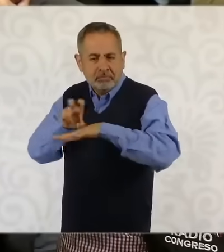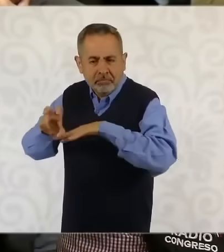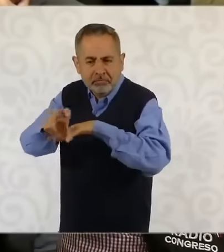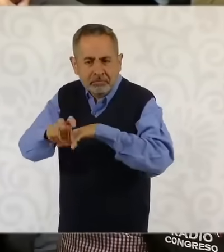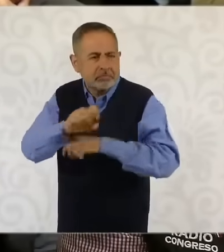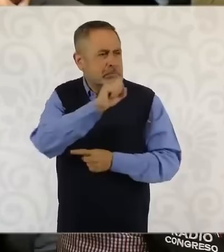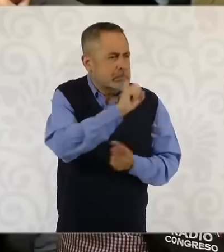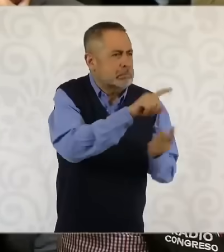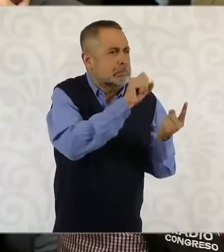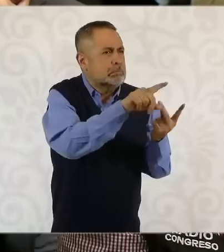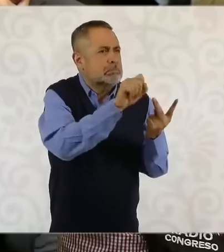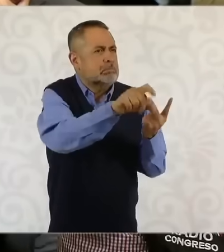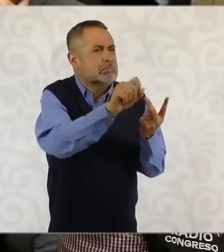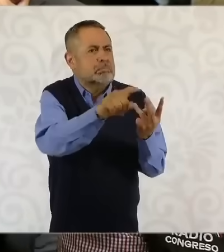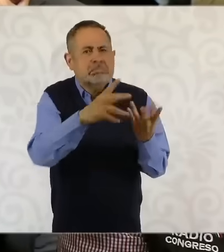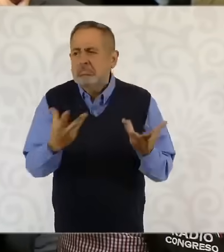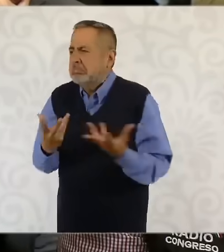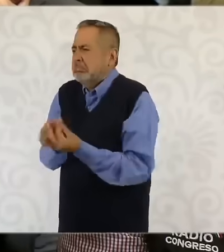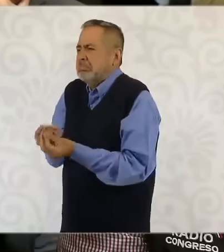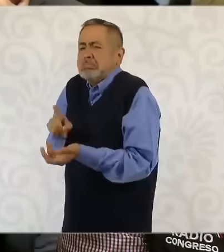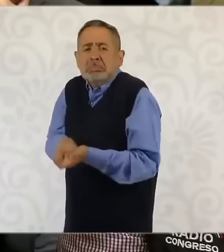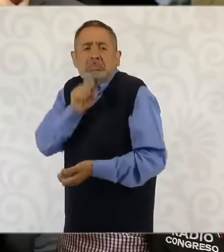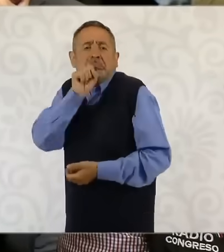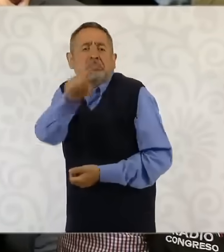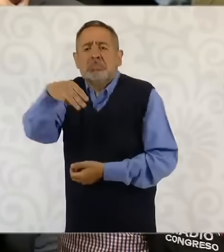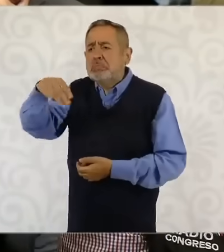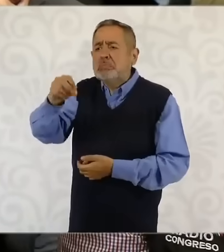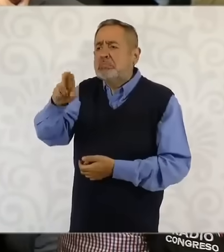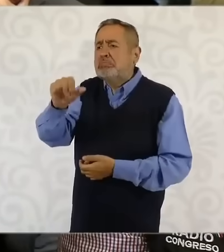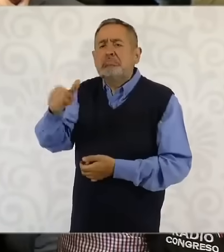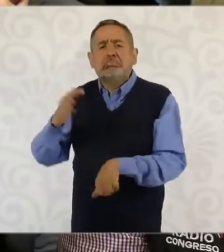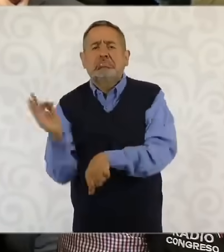nombres que pues ya hemos dado a conocer mucho aquí y que todo el mundo los ha dado a conocer